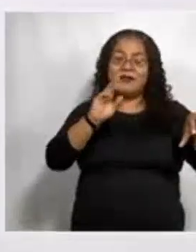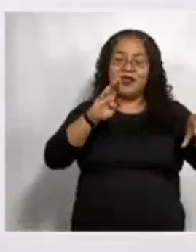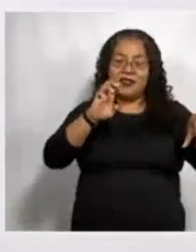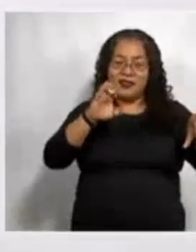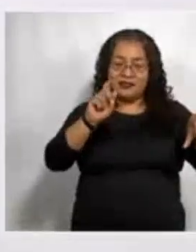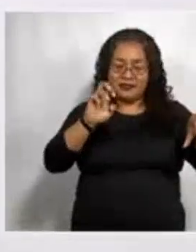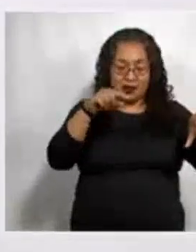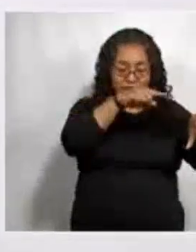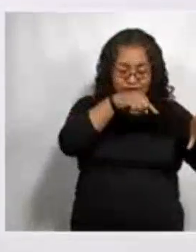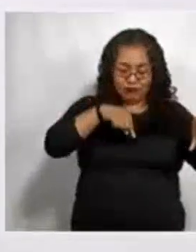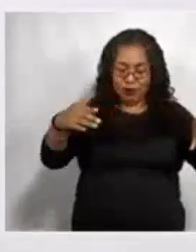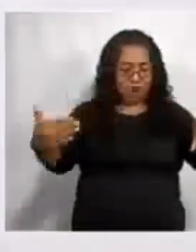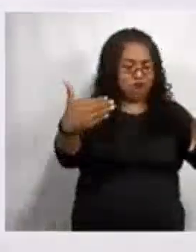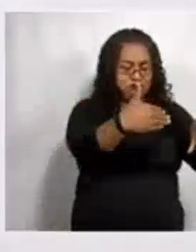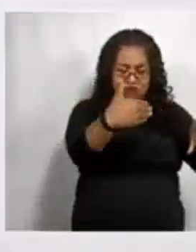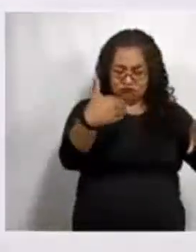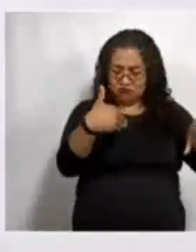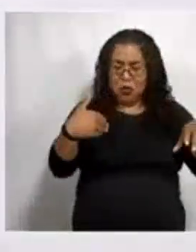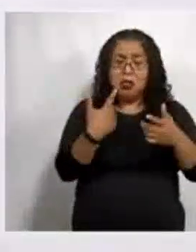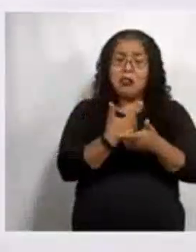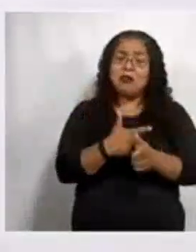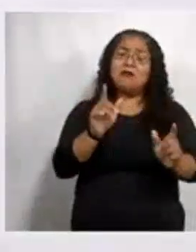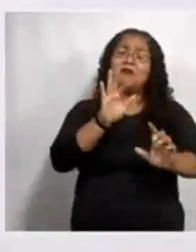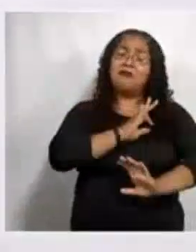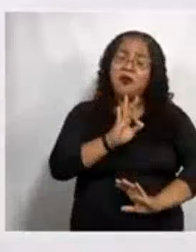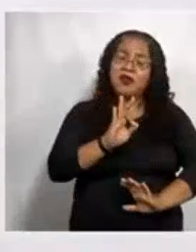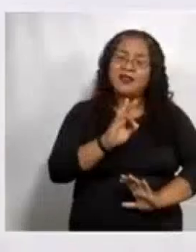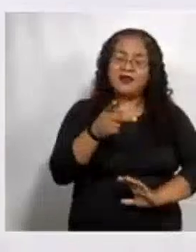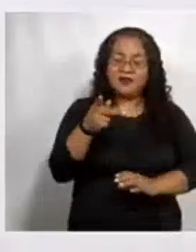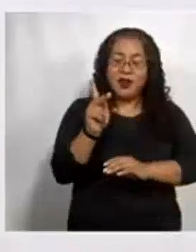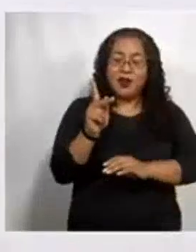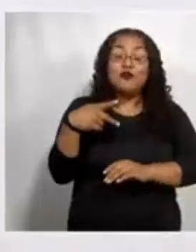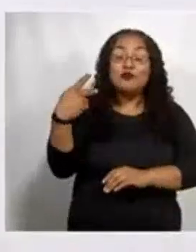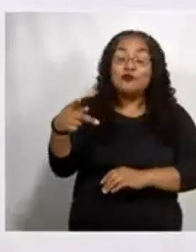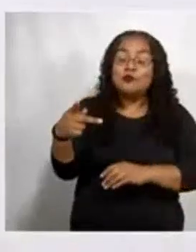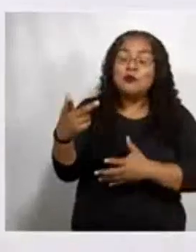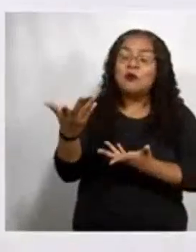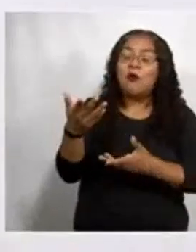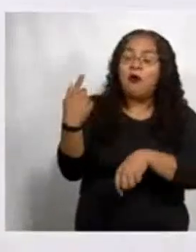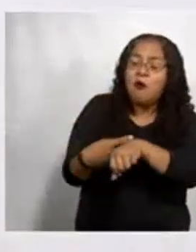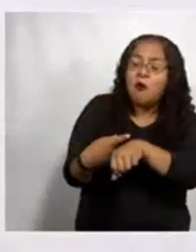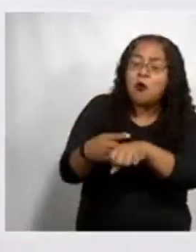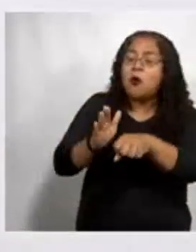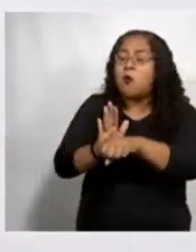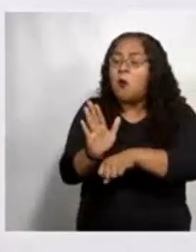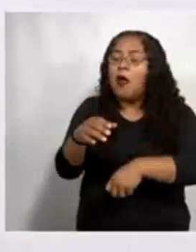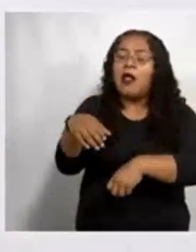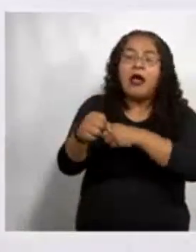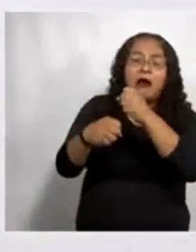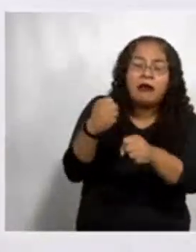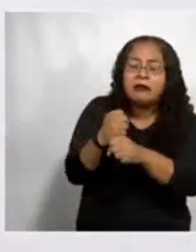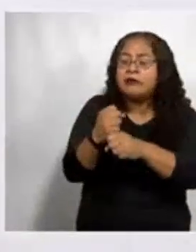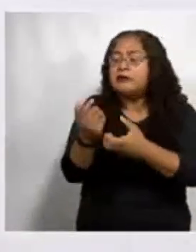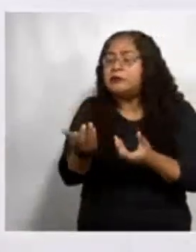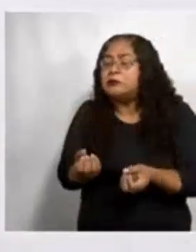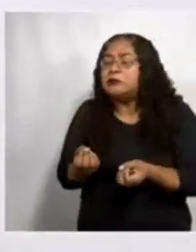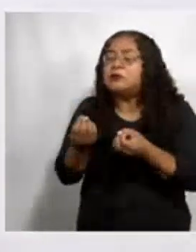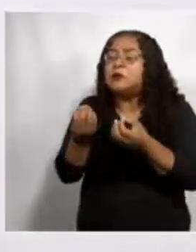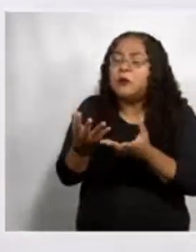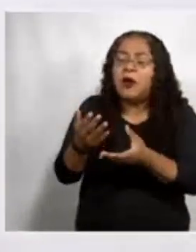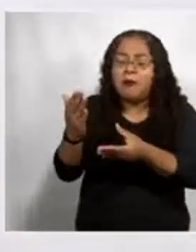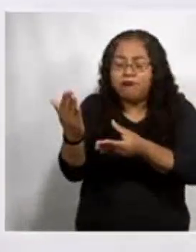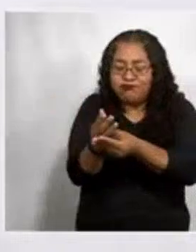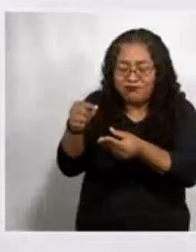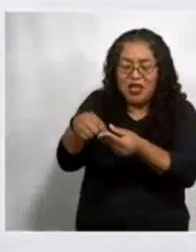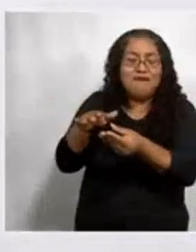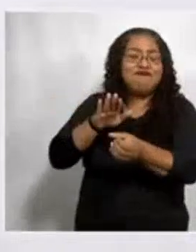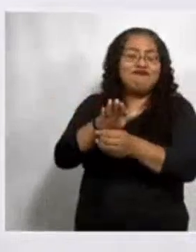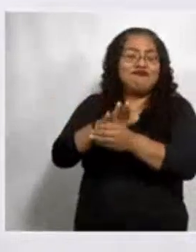pues ya tenga el médico o la médica. su historial clínico y pueda atenderlo de mejor manera. Si por